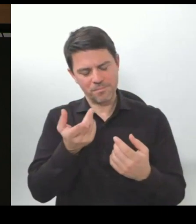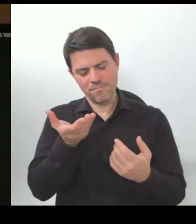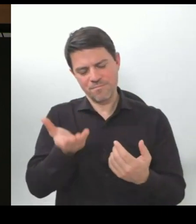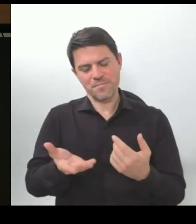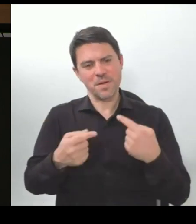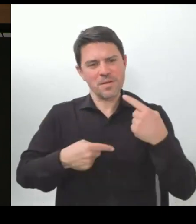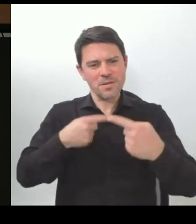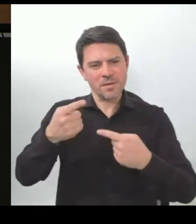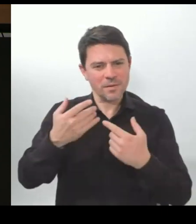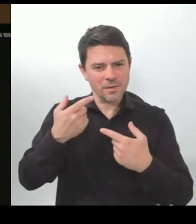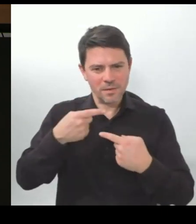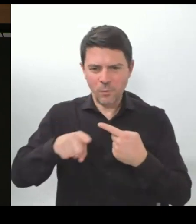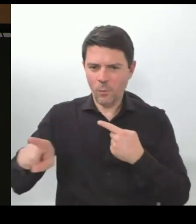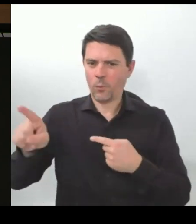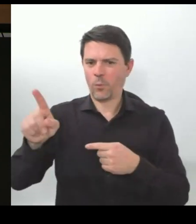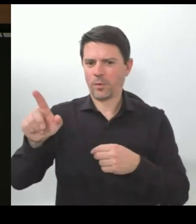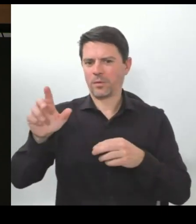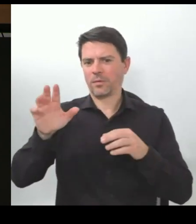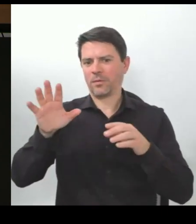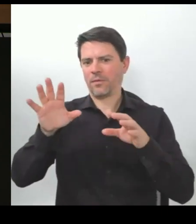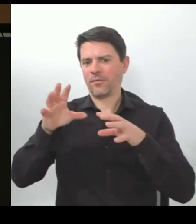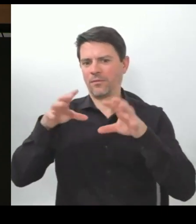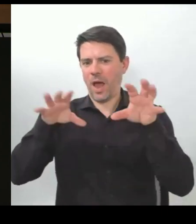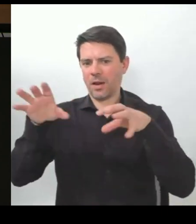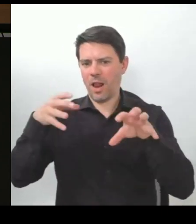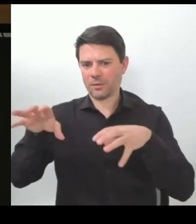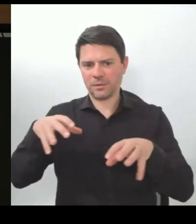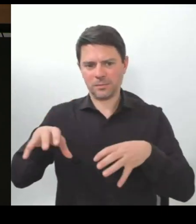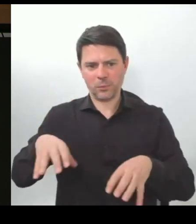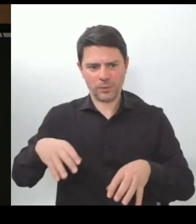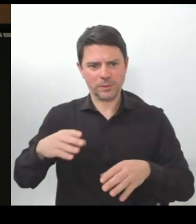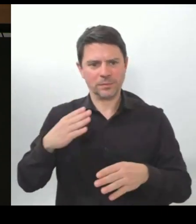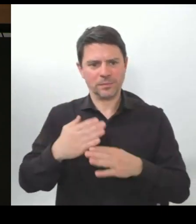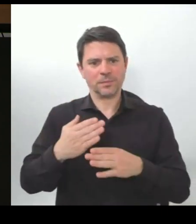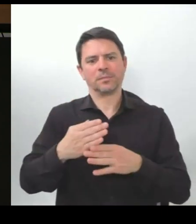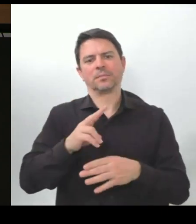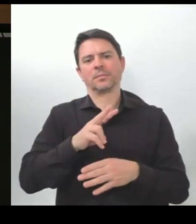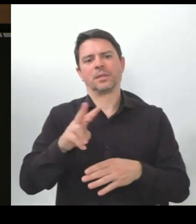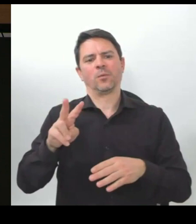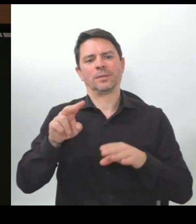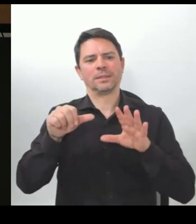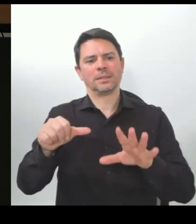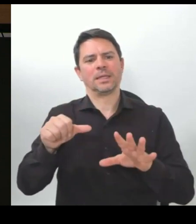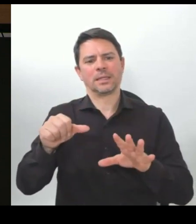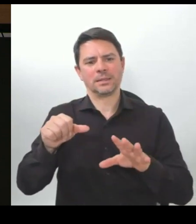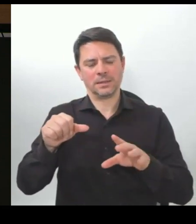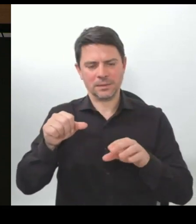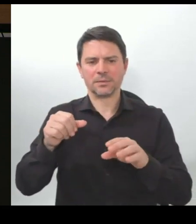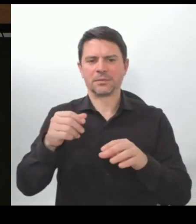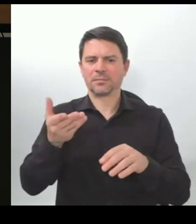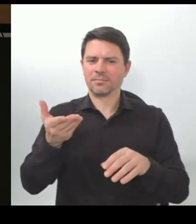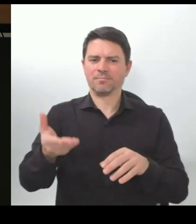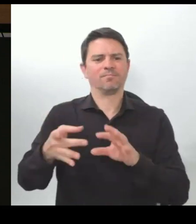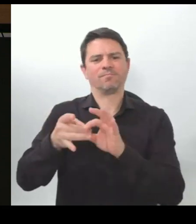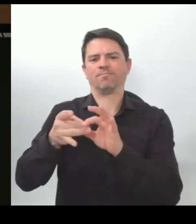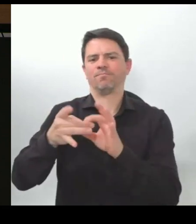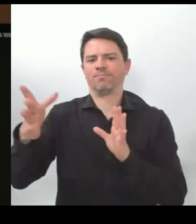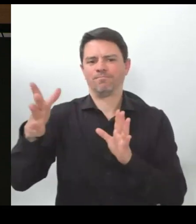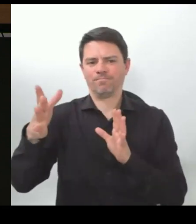Es gibt auch anständige Länder wie Bayern, die gut zahlen, aber das Land Berlin hat immer besonders schlecht